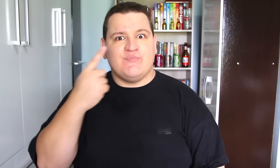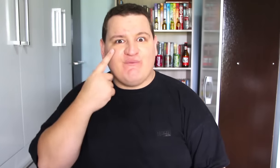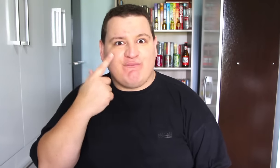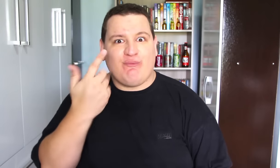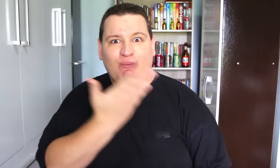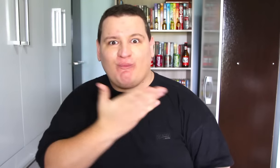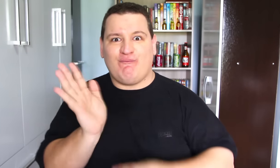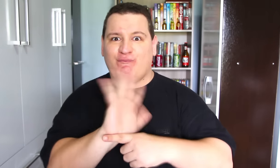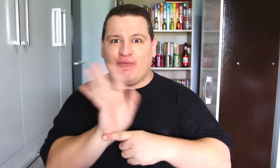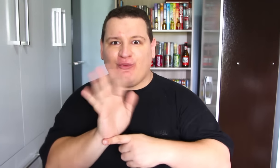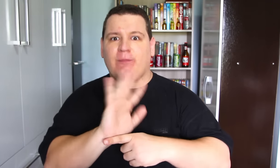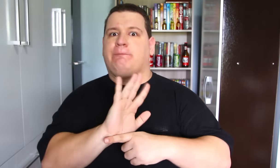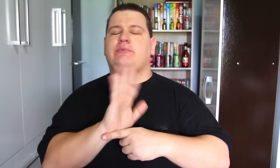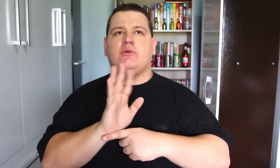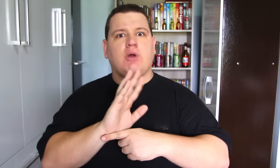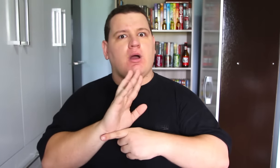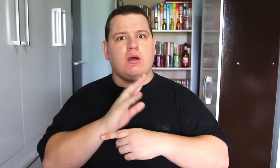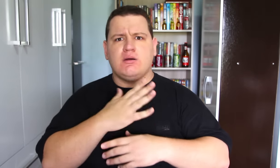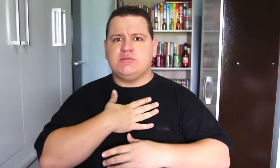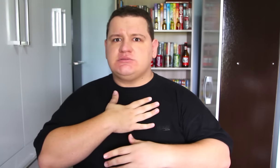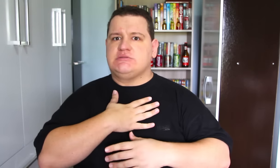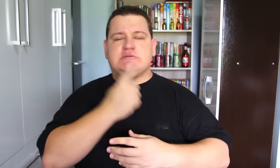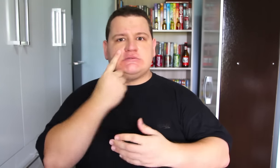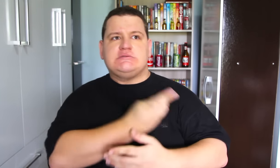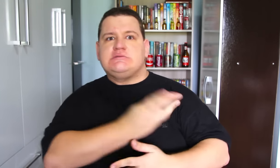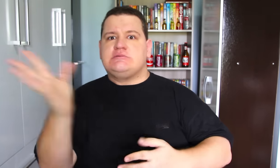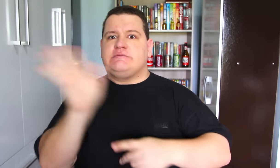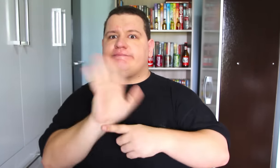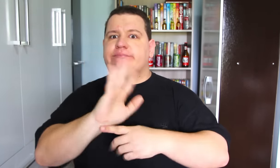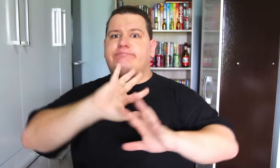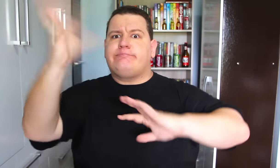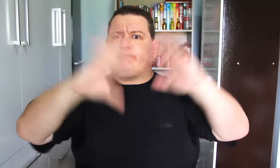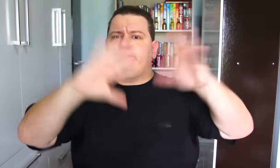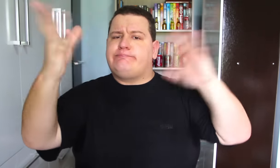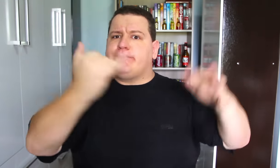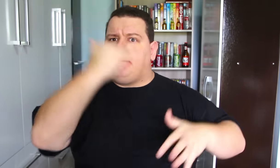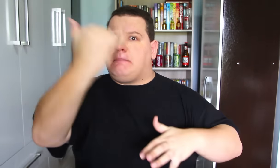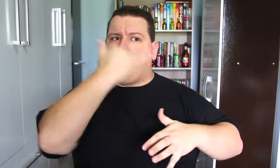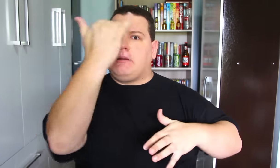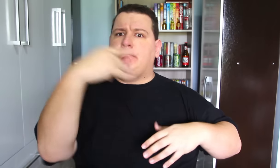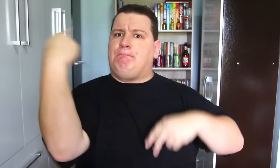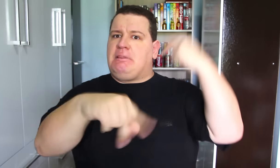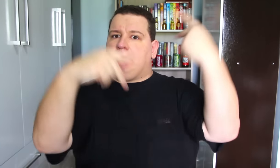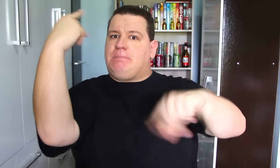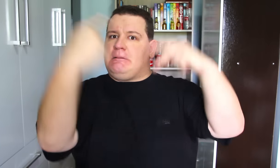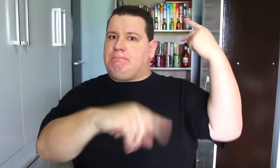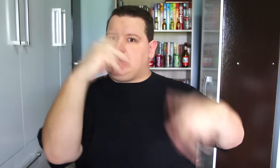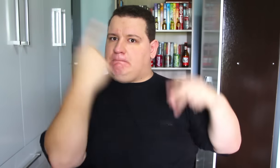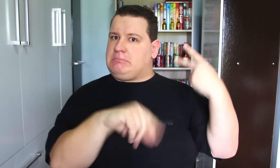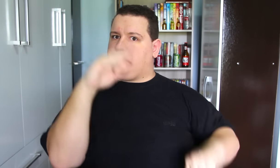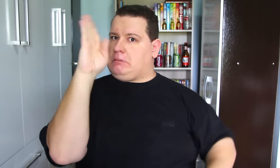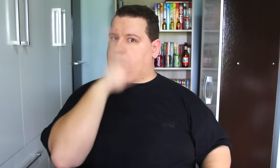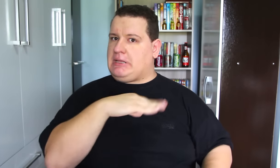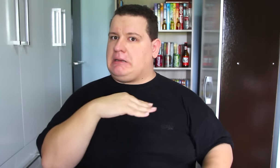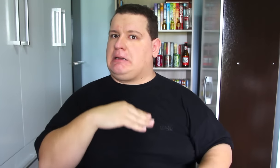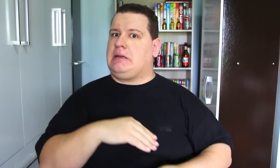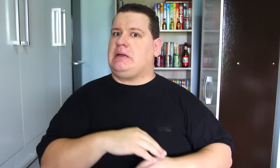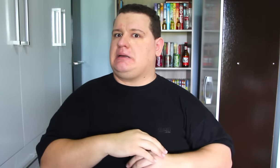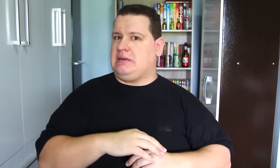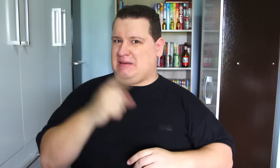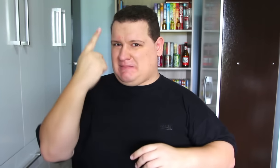Viu? Nossa, os filmes receberam suas maldições.